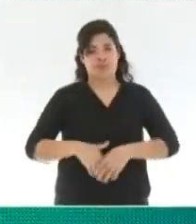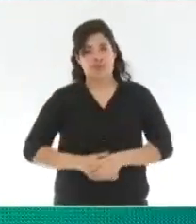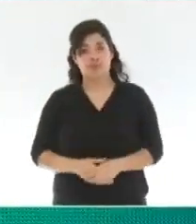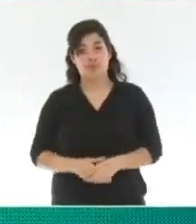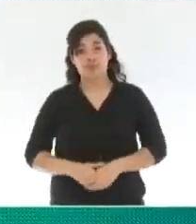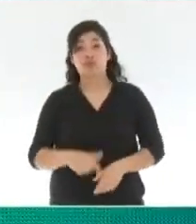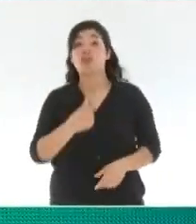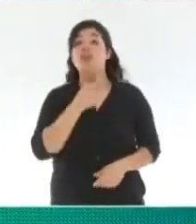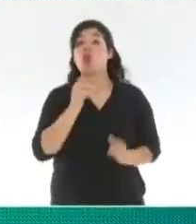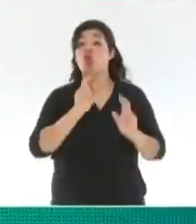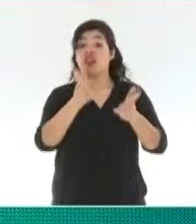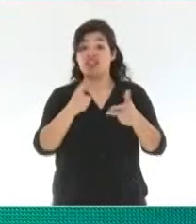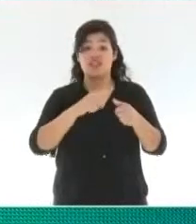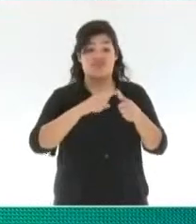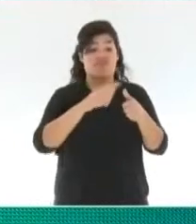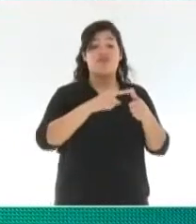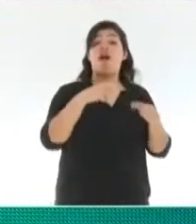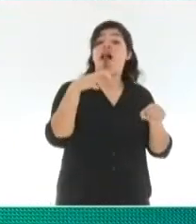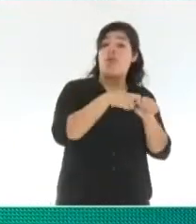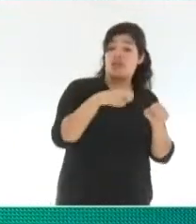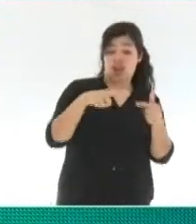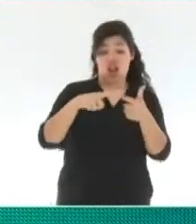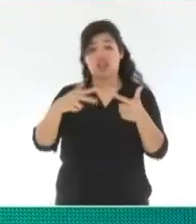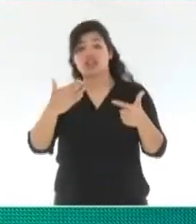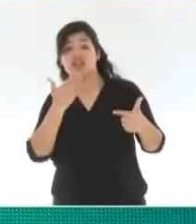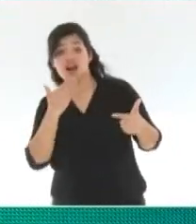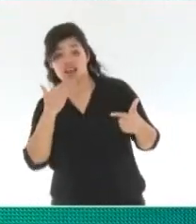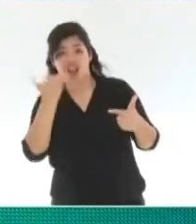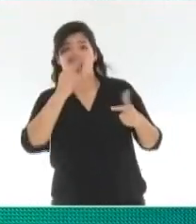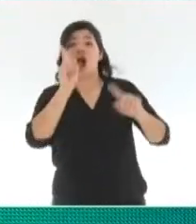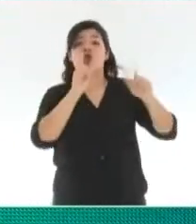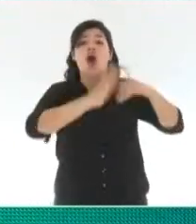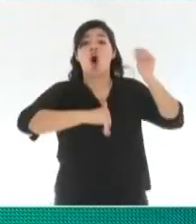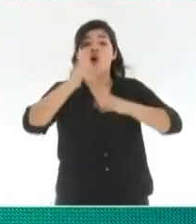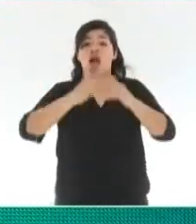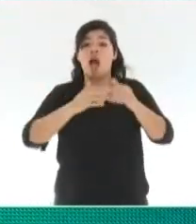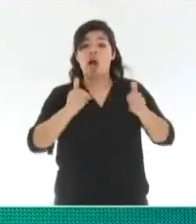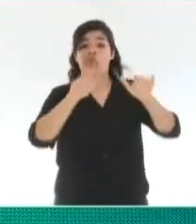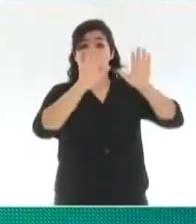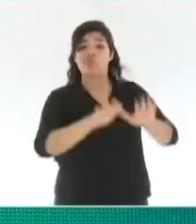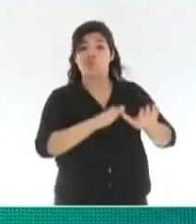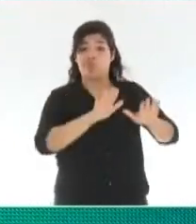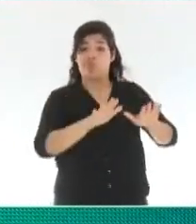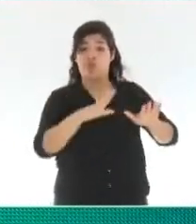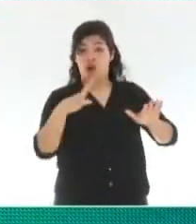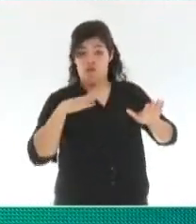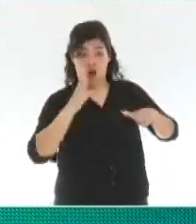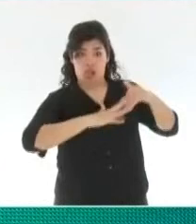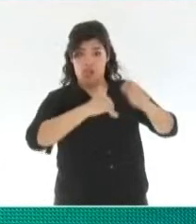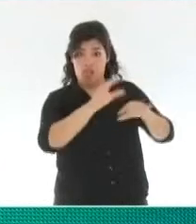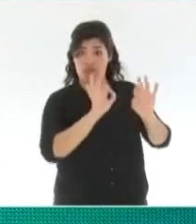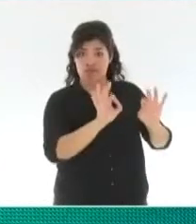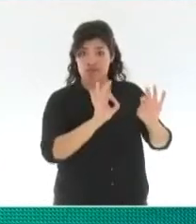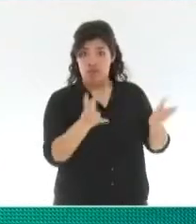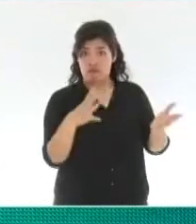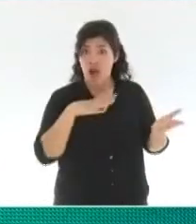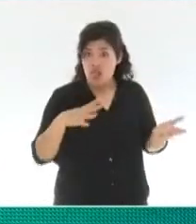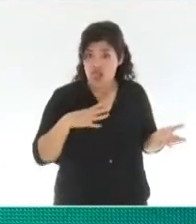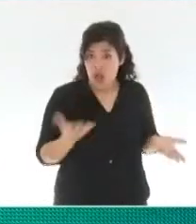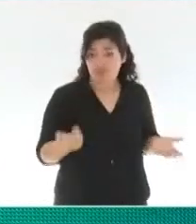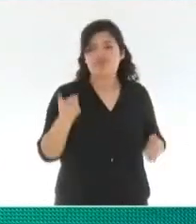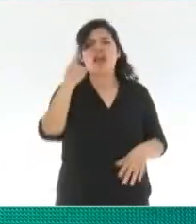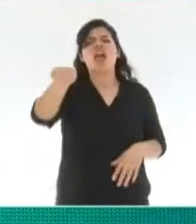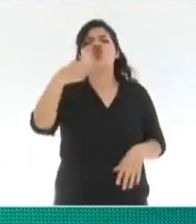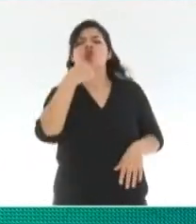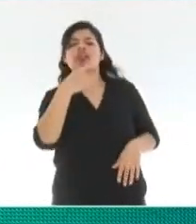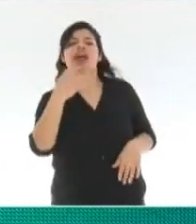TRABAJA POR NUESTROS VECINOS.